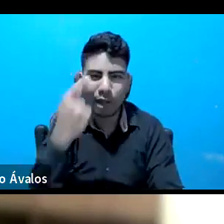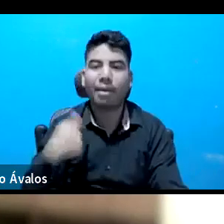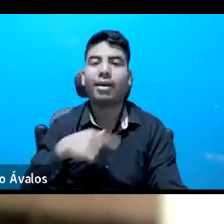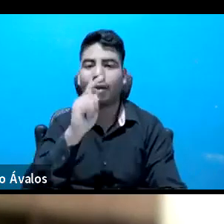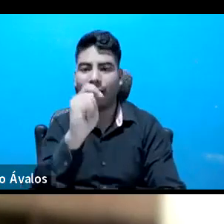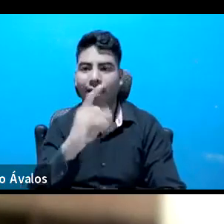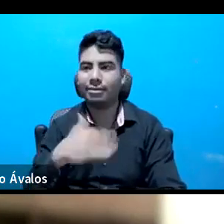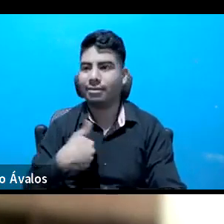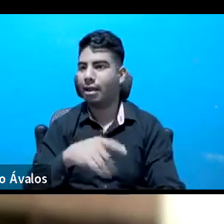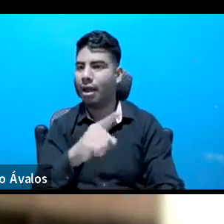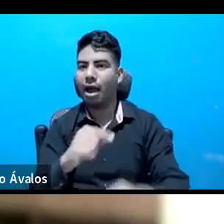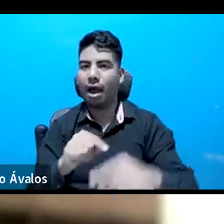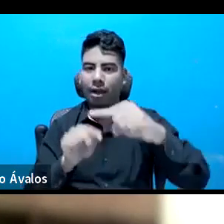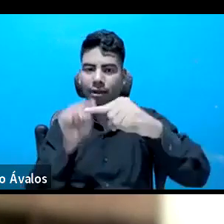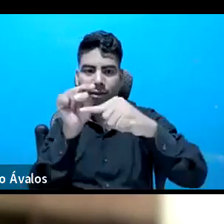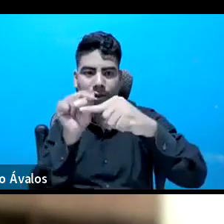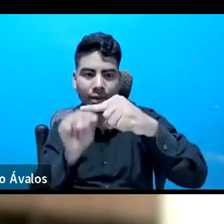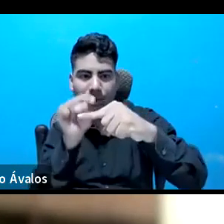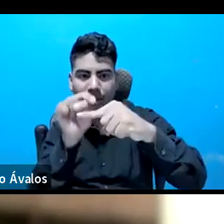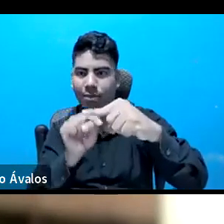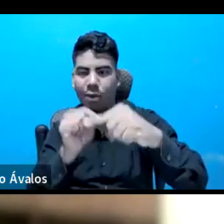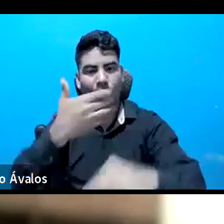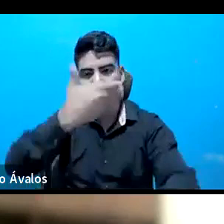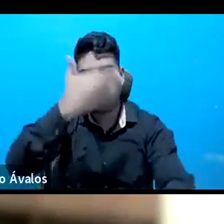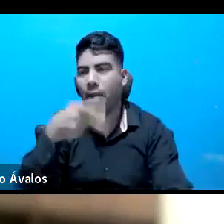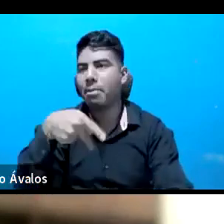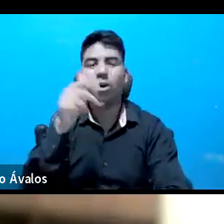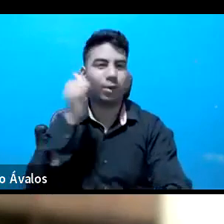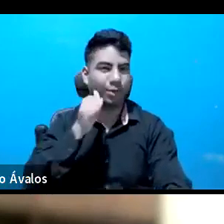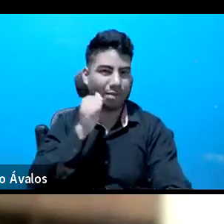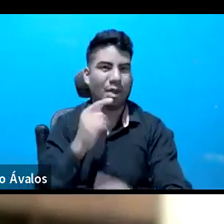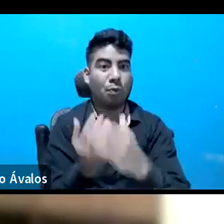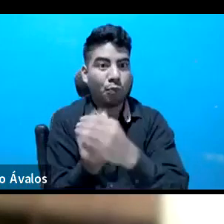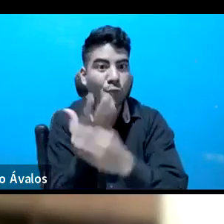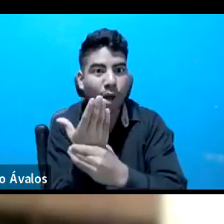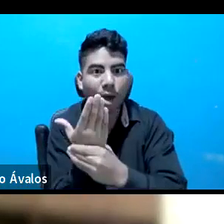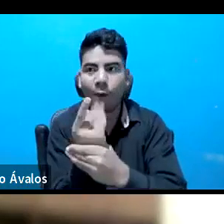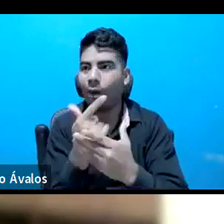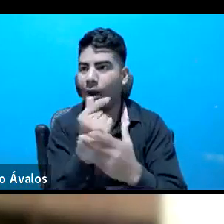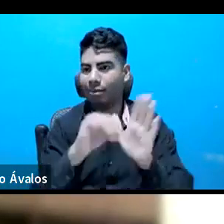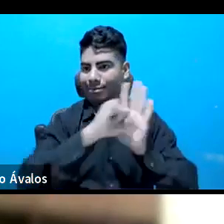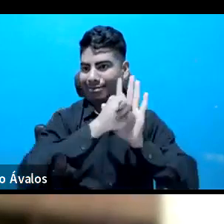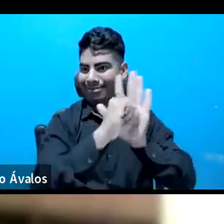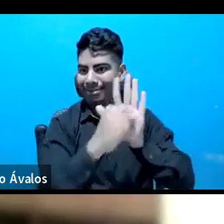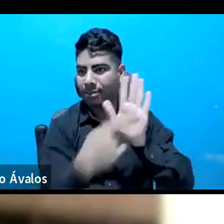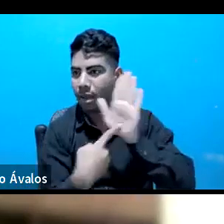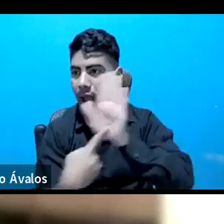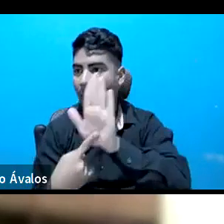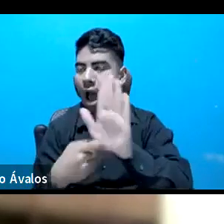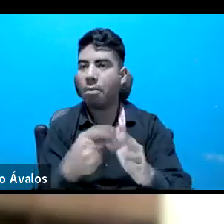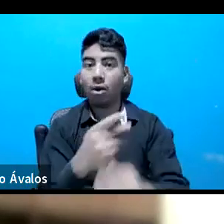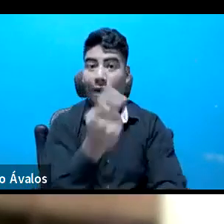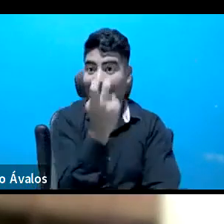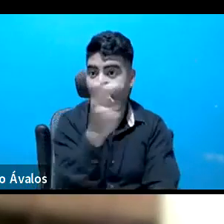entonces siempre , siempre que se introducen símbolos nuevos, es explicarles a pues todos pues todos estos símbolos